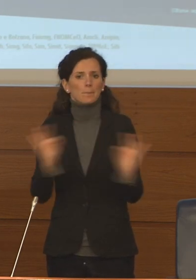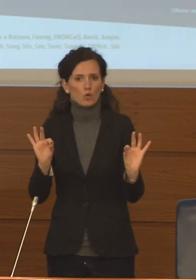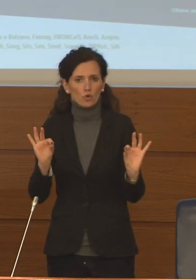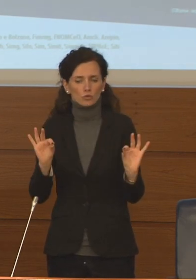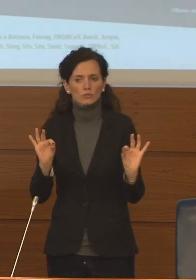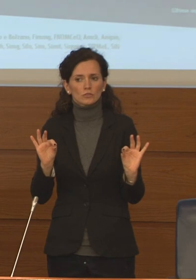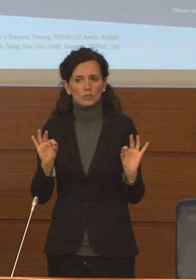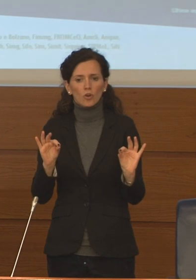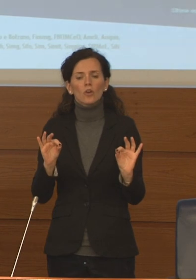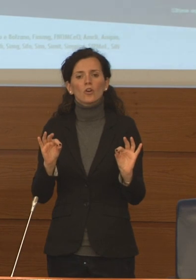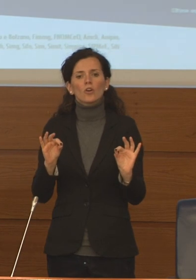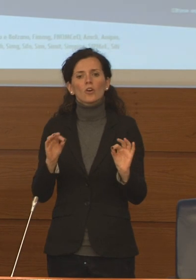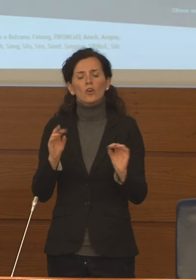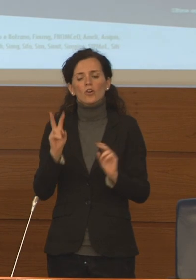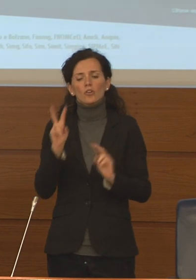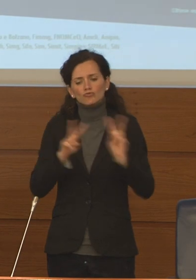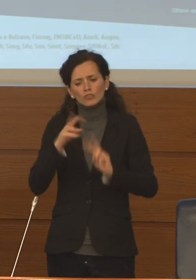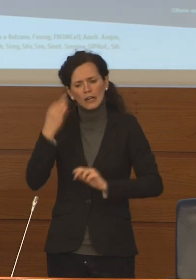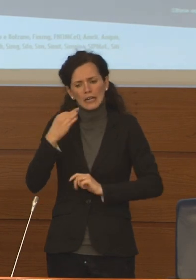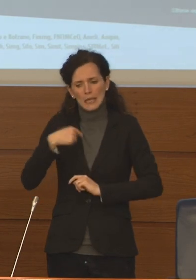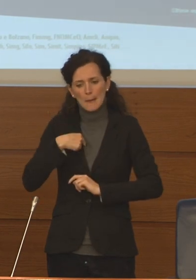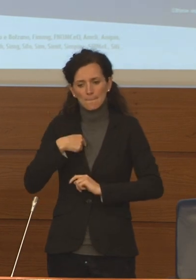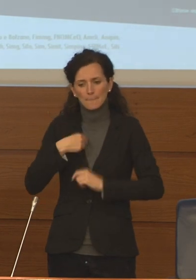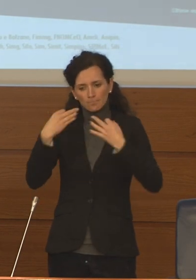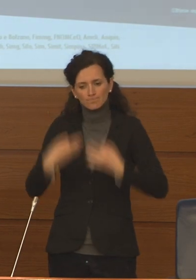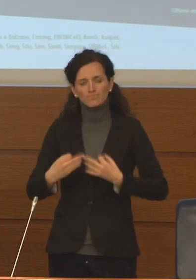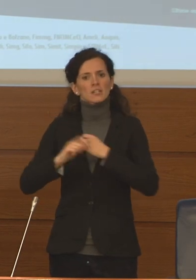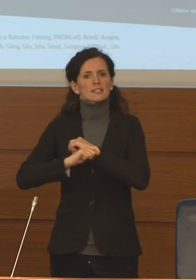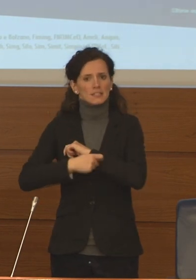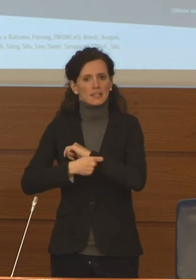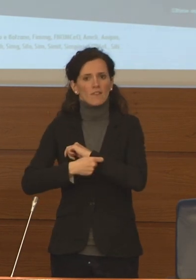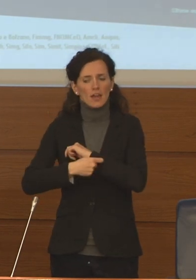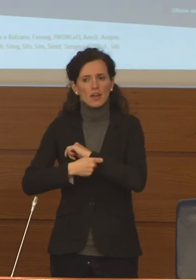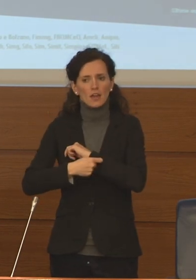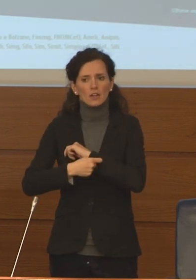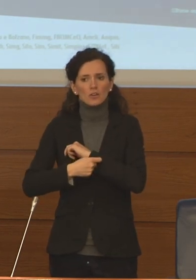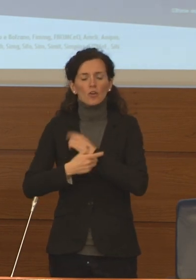severità o ci auguriamo anche nel senso di una minore severità